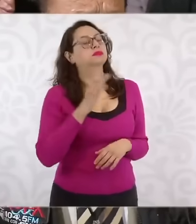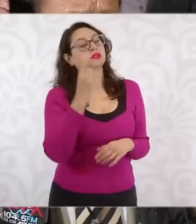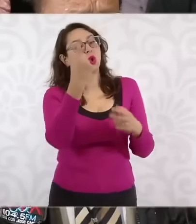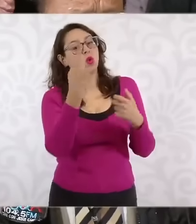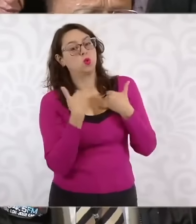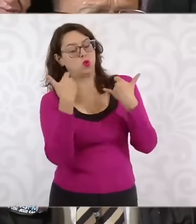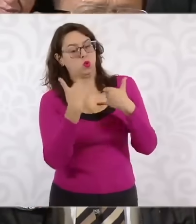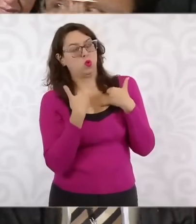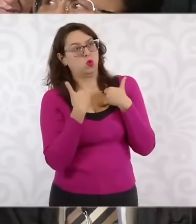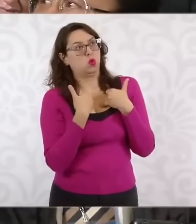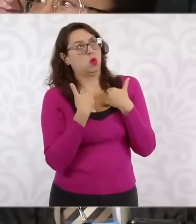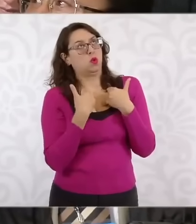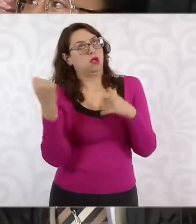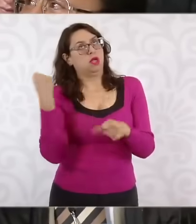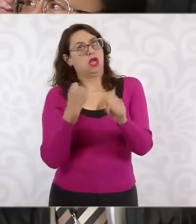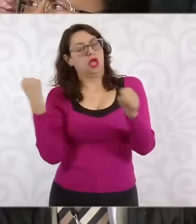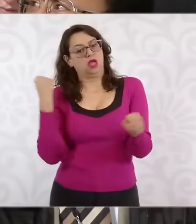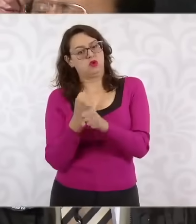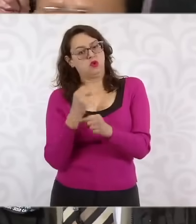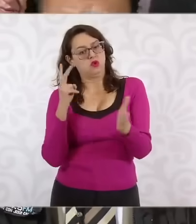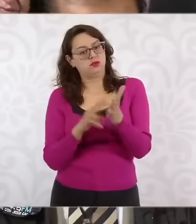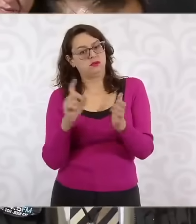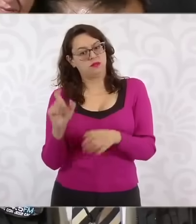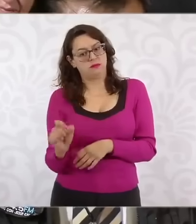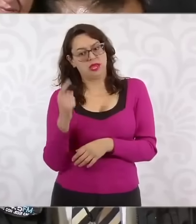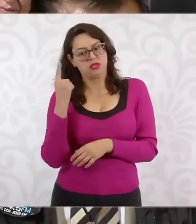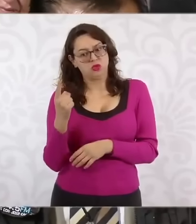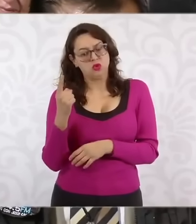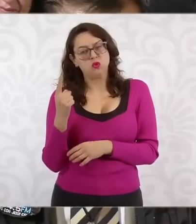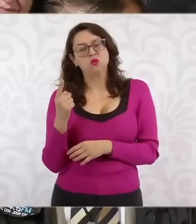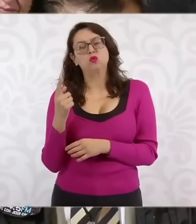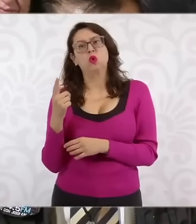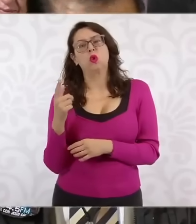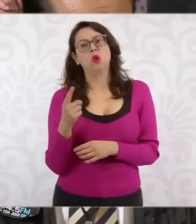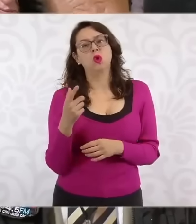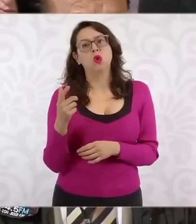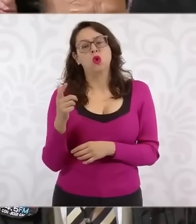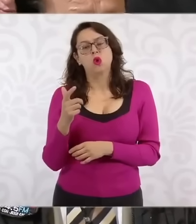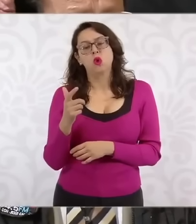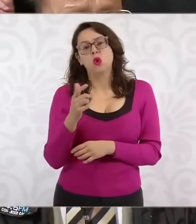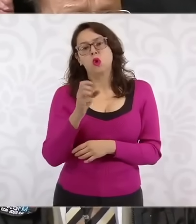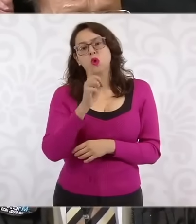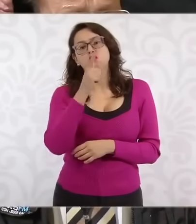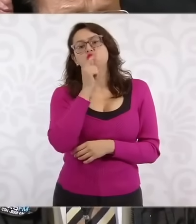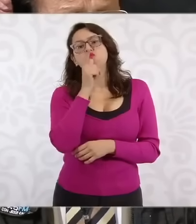o sea, cuando llega a Durazo, empieza un sistema de las policías municipales a eh ya ni siquiera